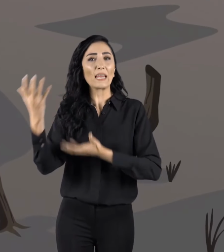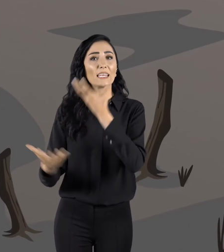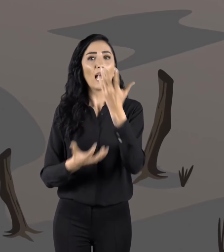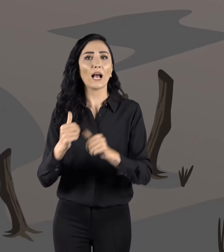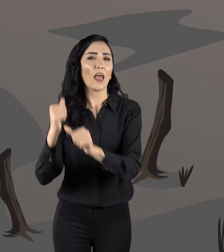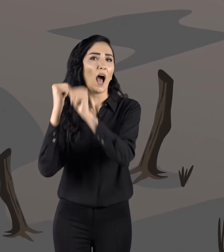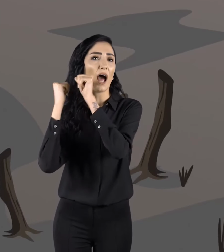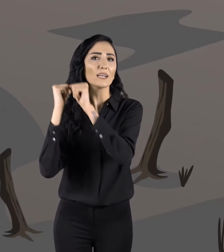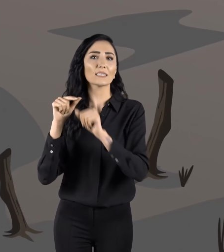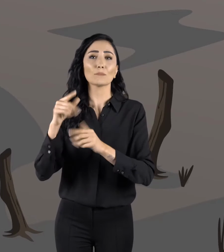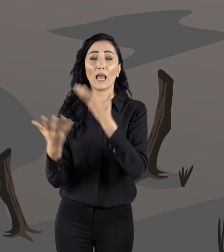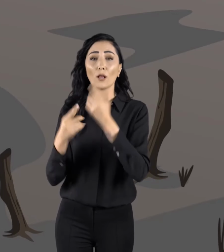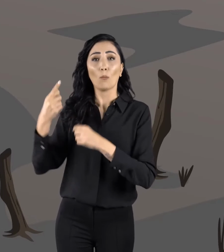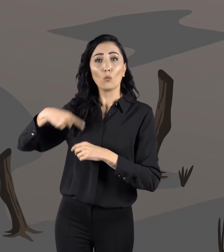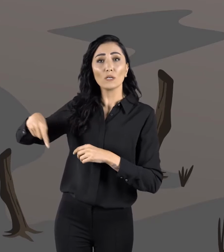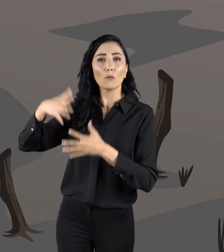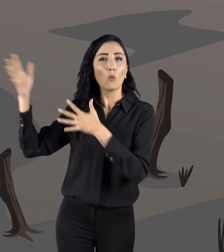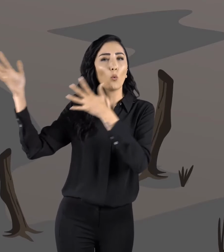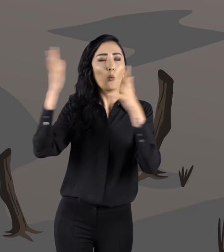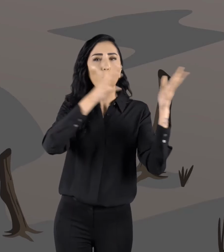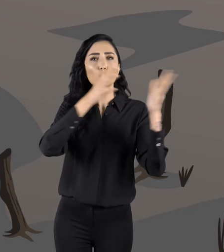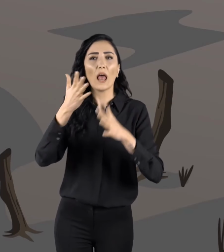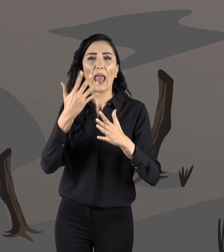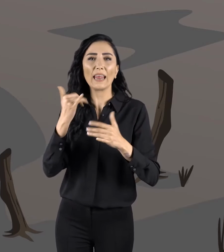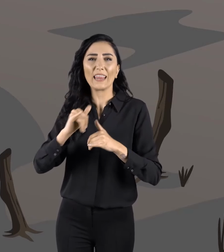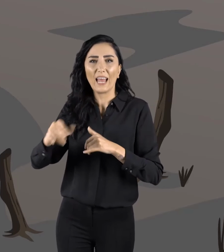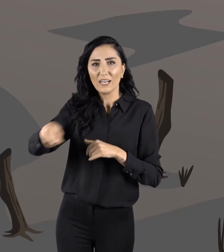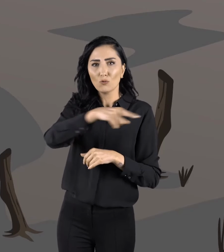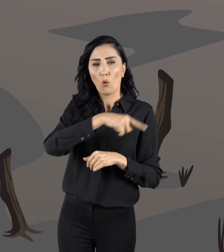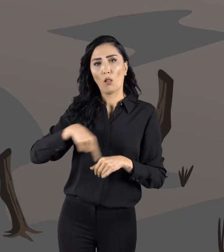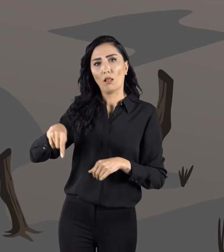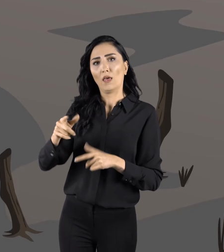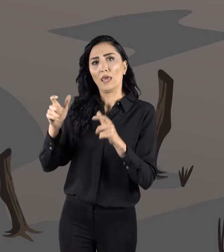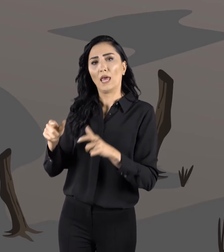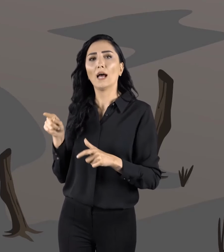Yangının Arka Kısmı: Bu kısım rüzgâr kaynağına en yakın olan kısımdır.